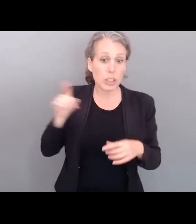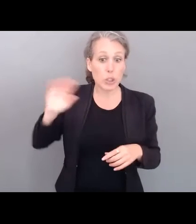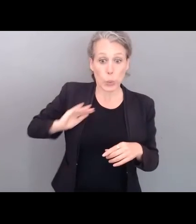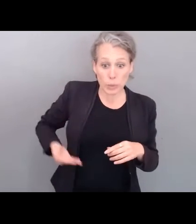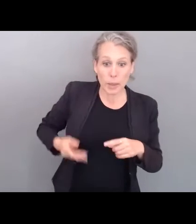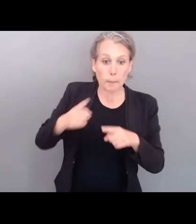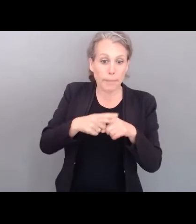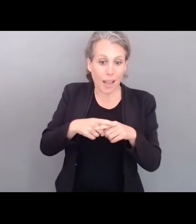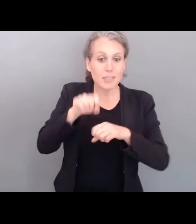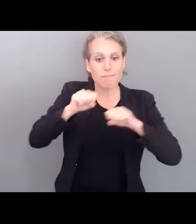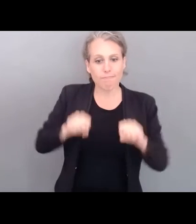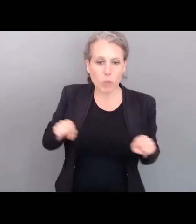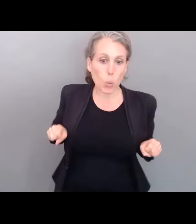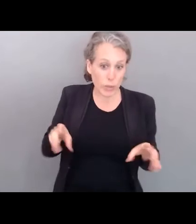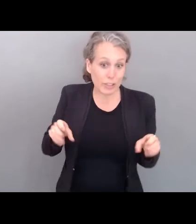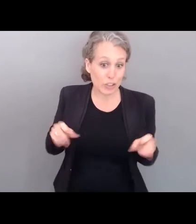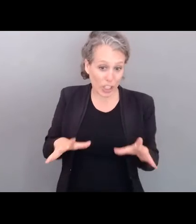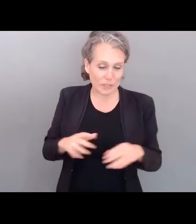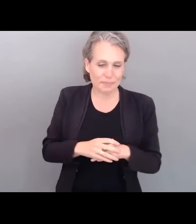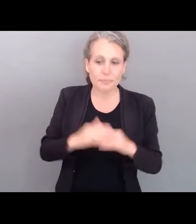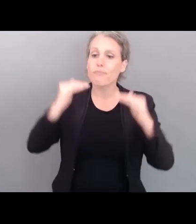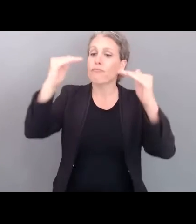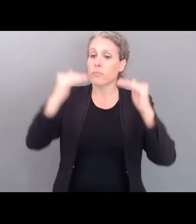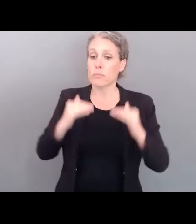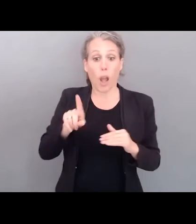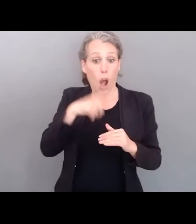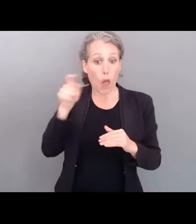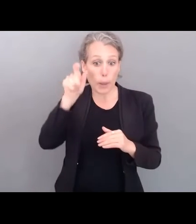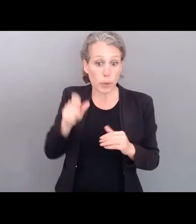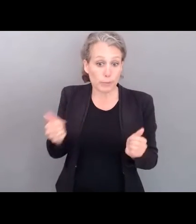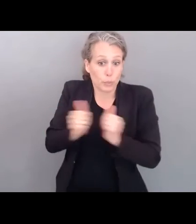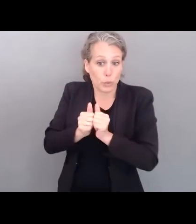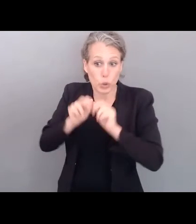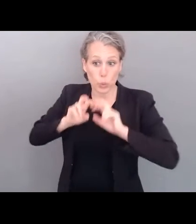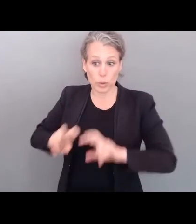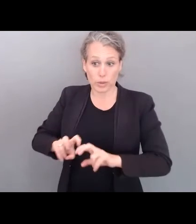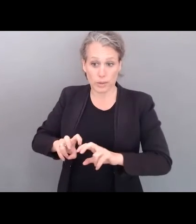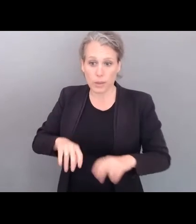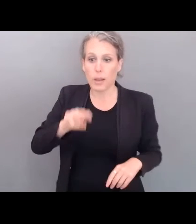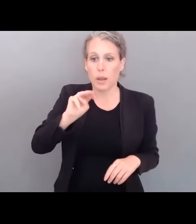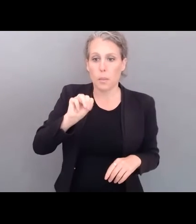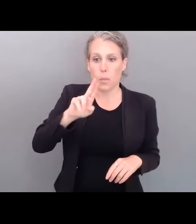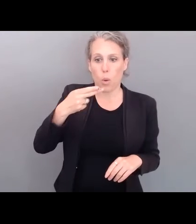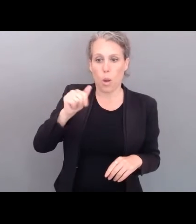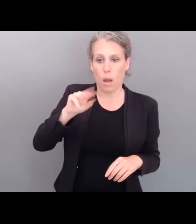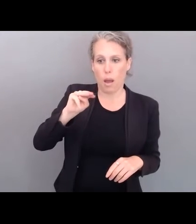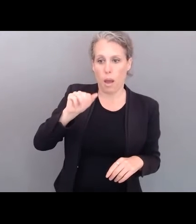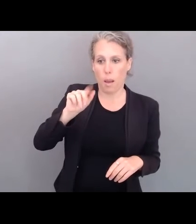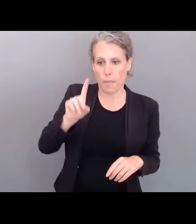mujer y usuario de silla de ruedas.